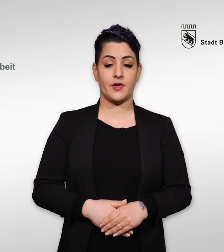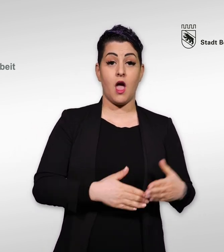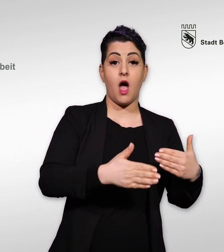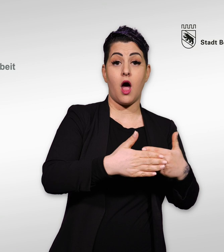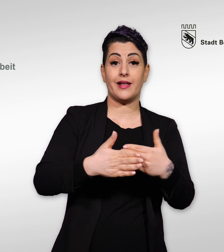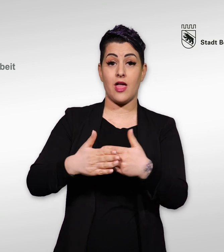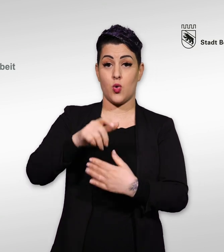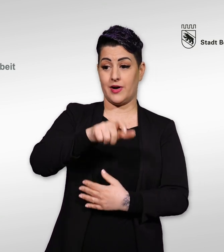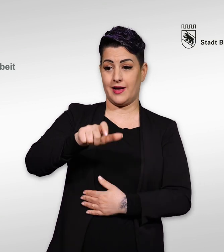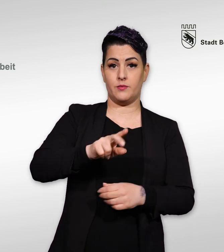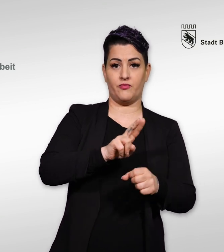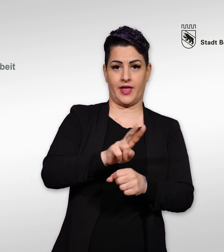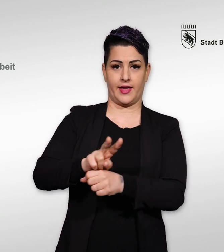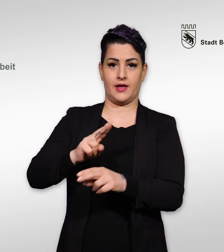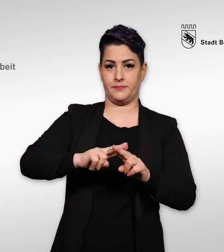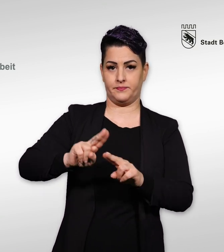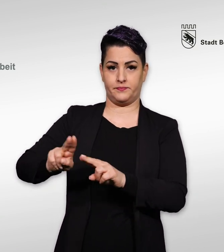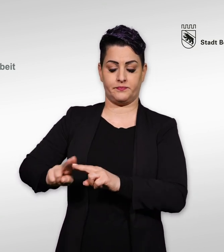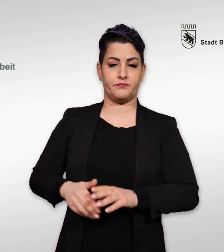Angehörigenpflege